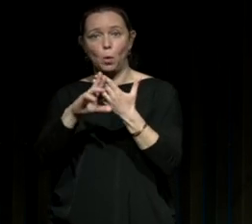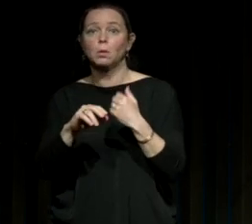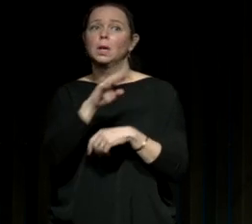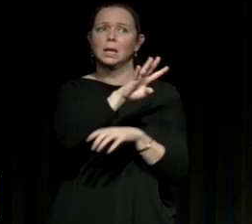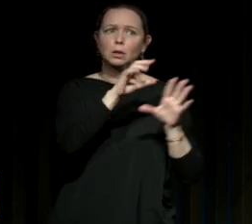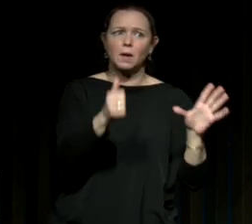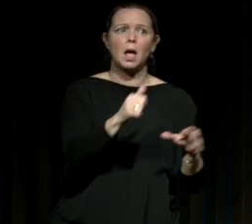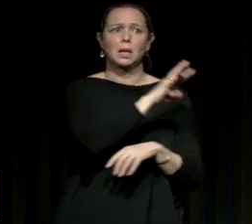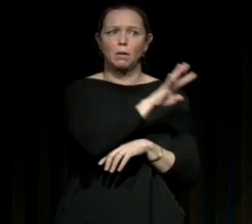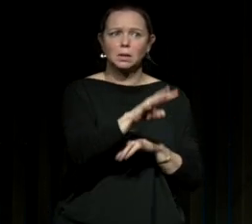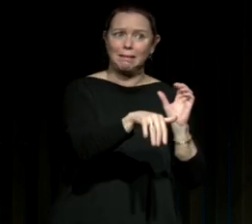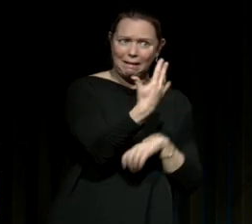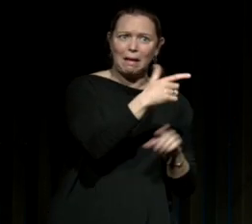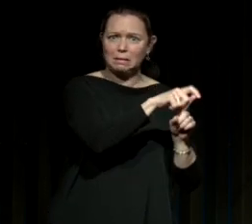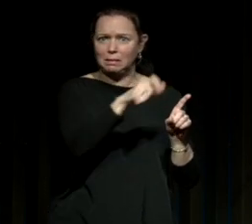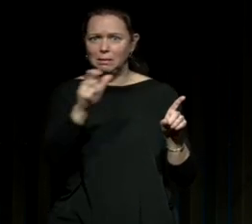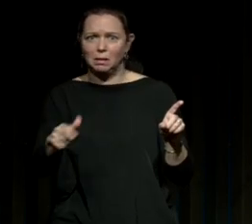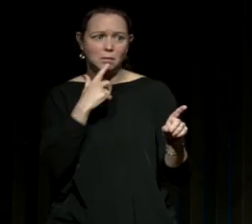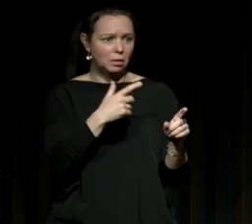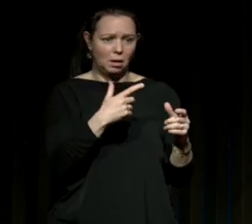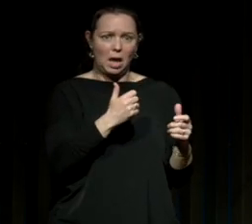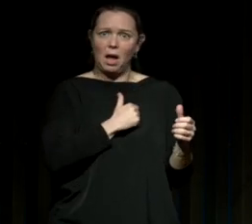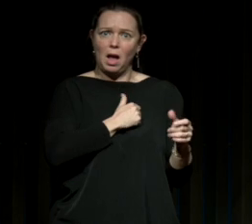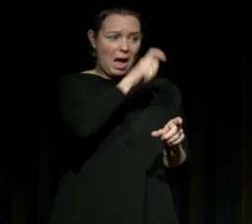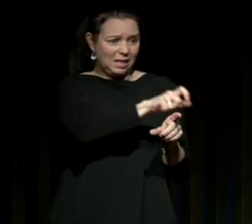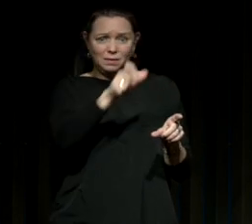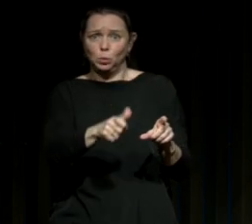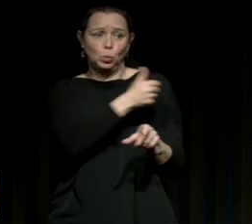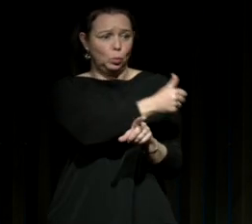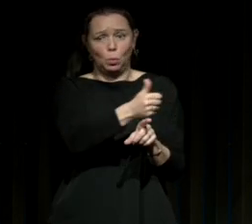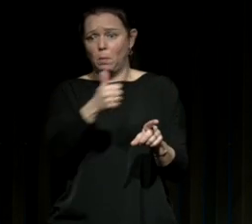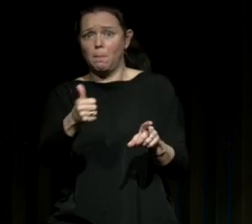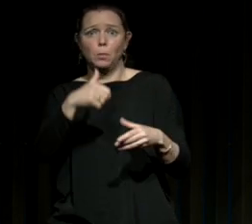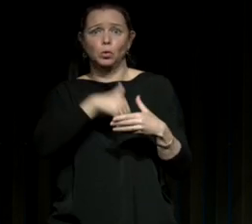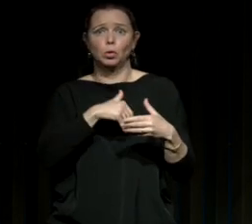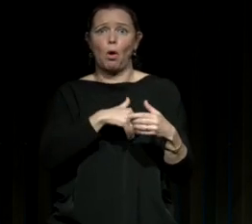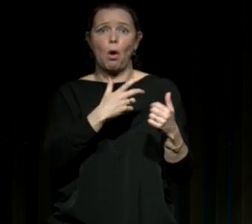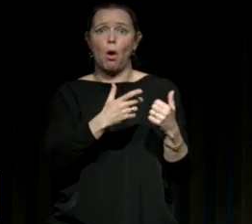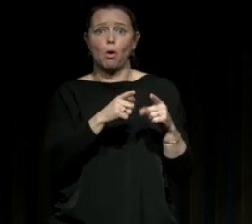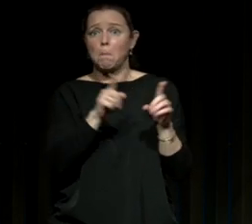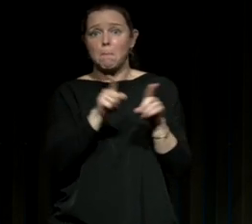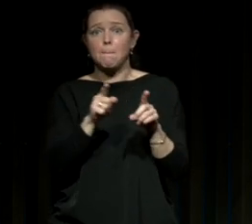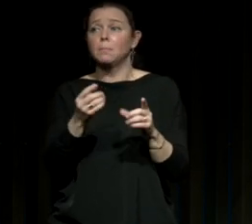en intra individus soi même on a effectivement la même réponse quand on mange le même aliment